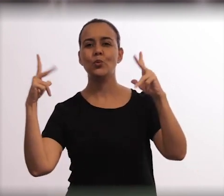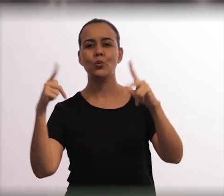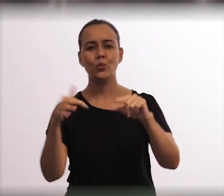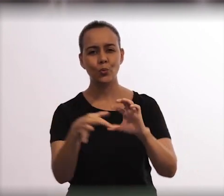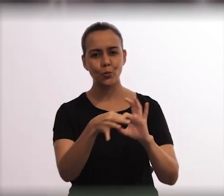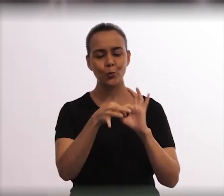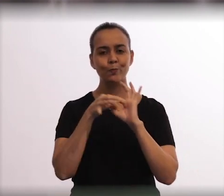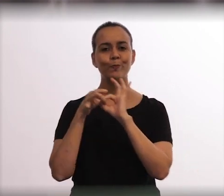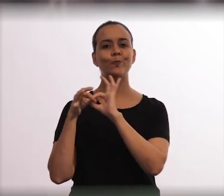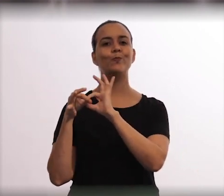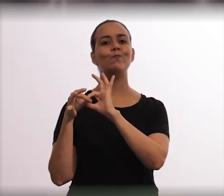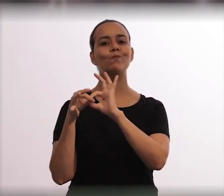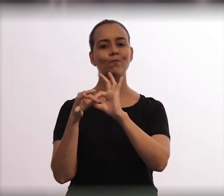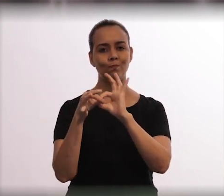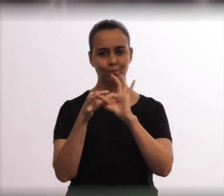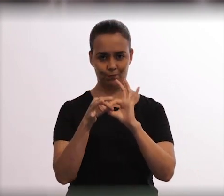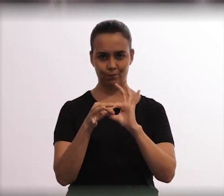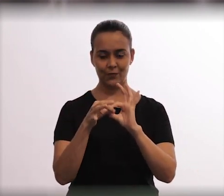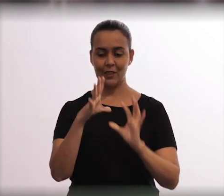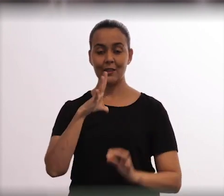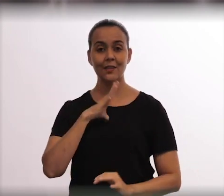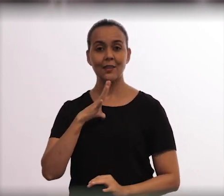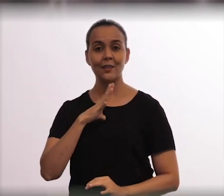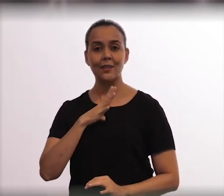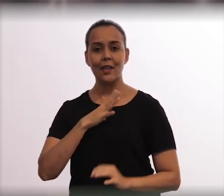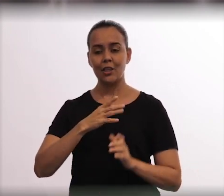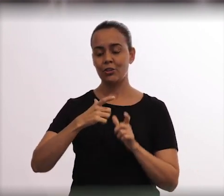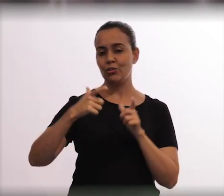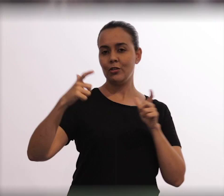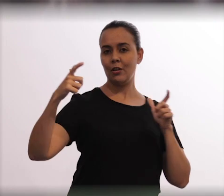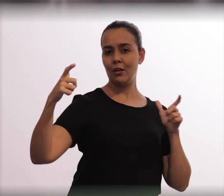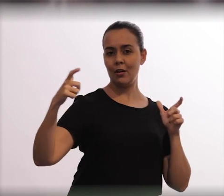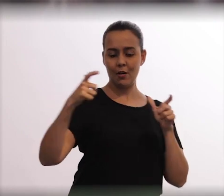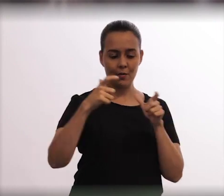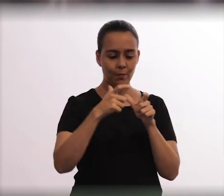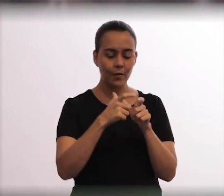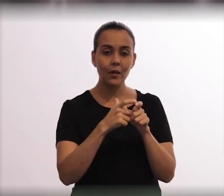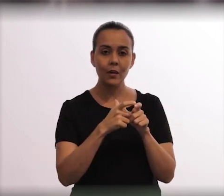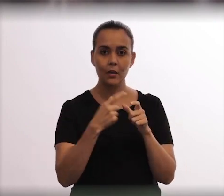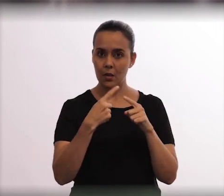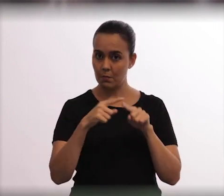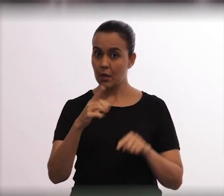uma constelação de cidades, cidades grandes ou pequenas, mas cidades vivas,